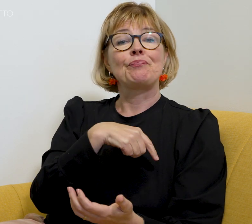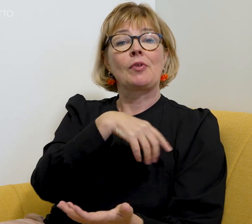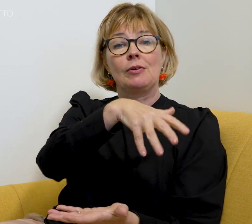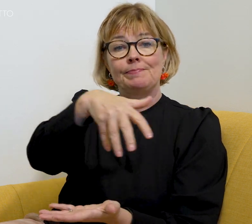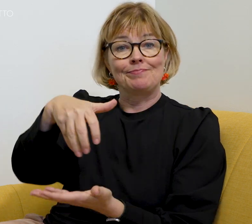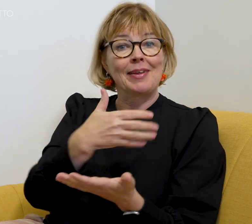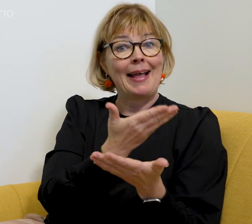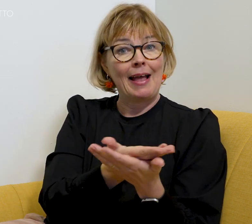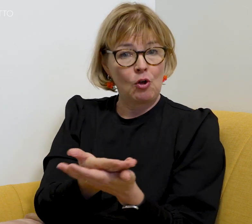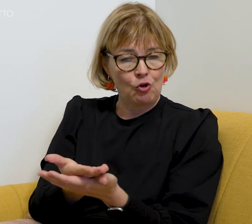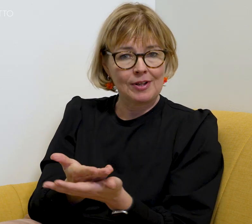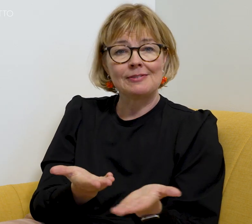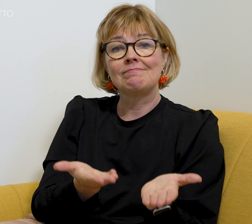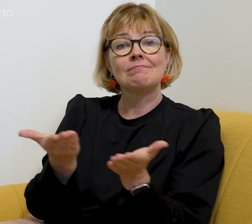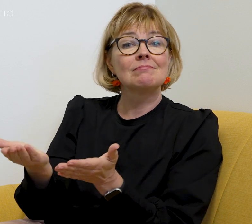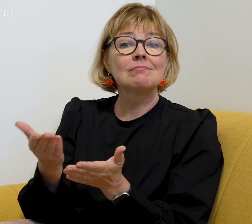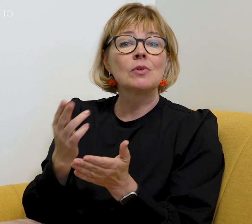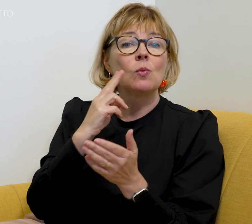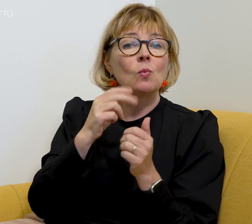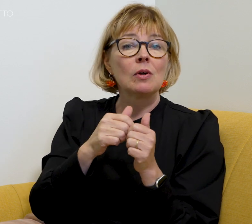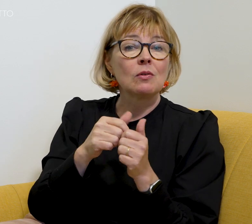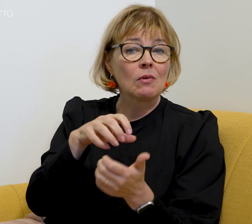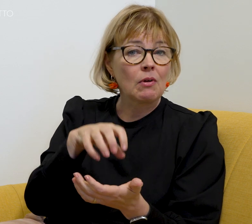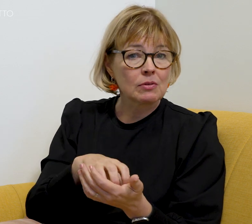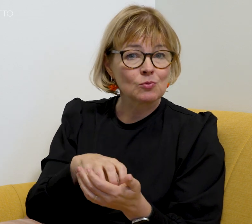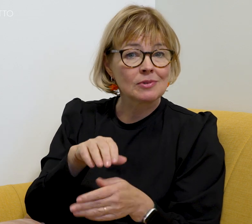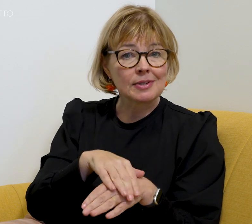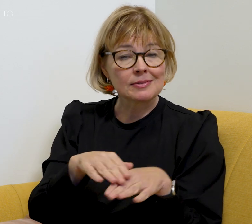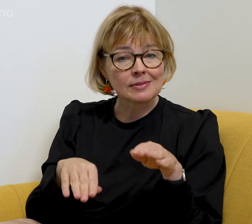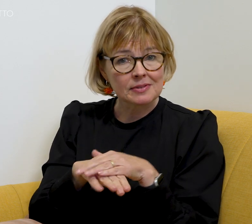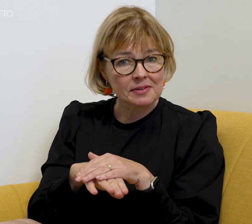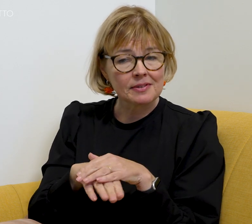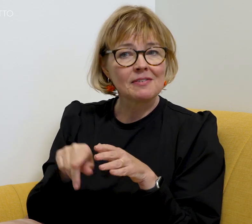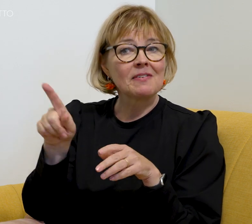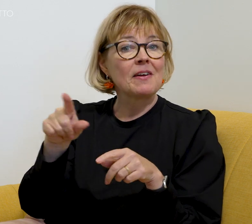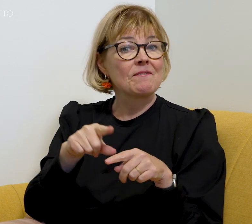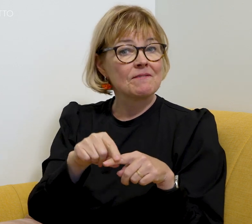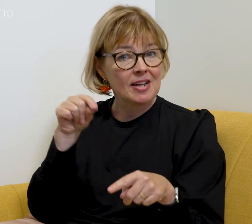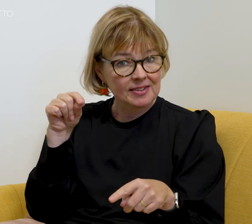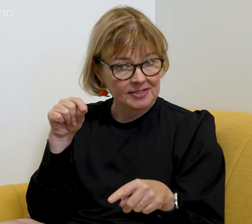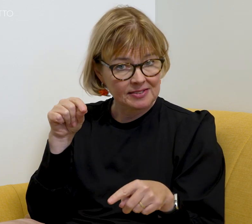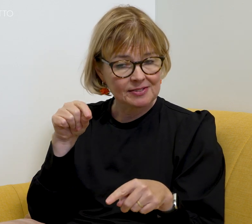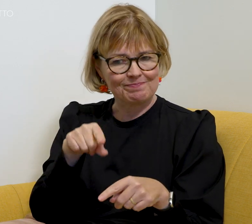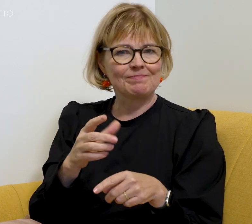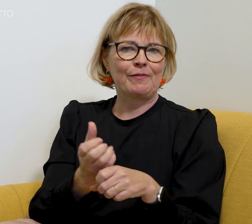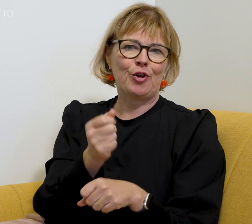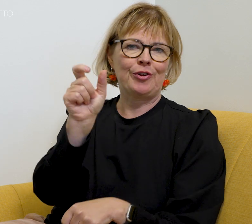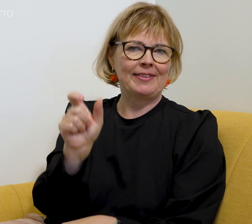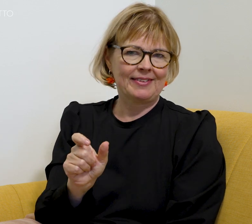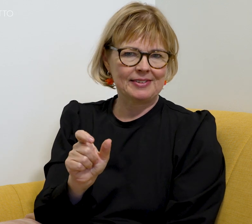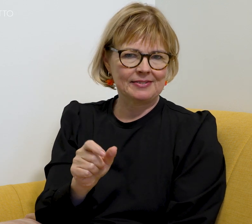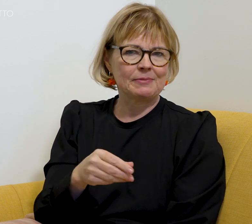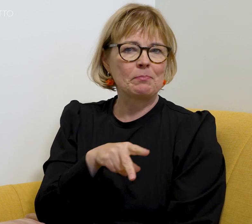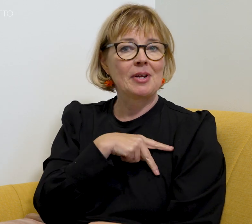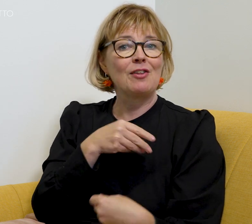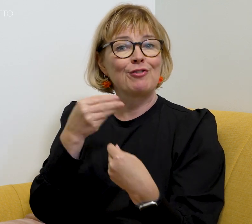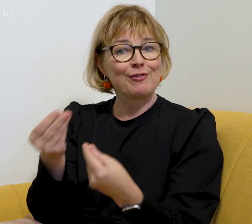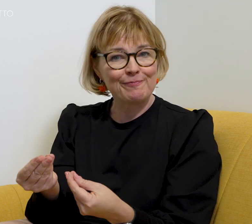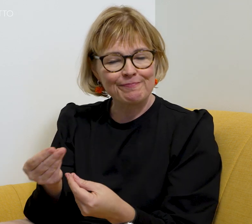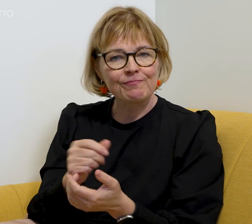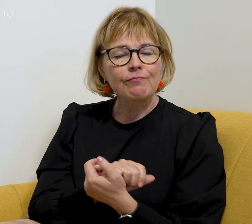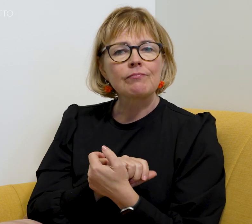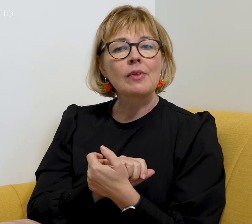Kuurojen Liiton hallitus käsittelee ehdotukset ja valitsee voittajan.